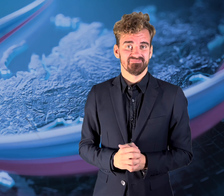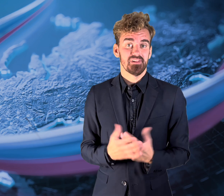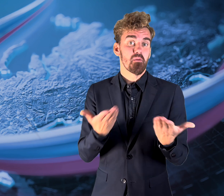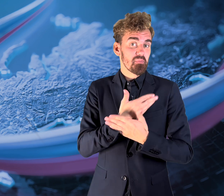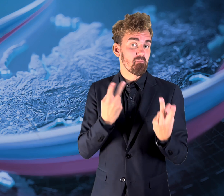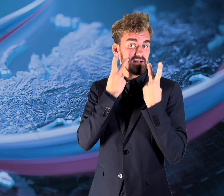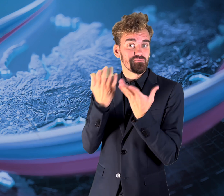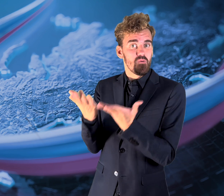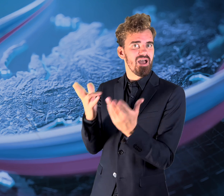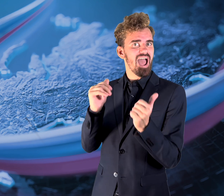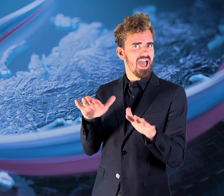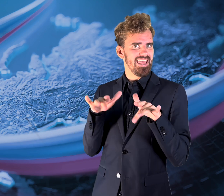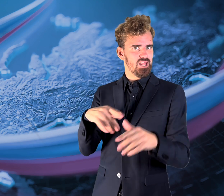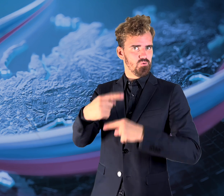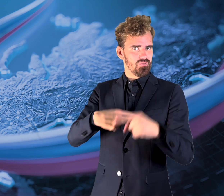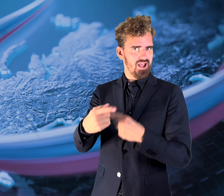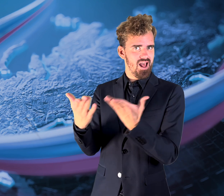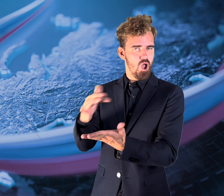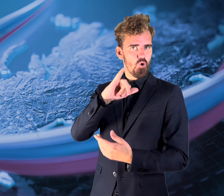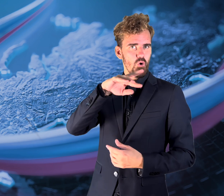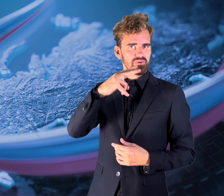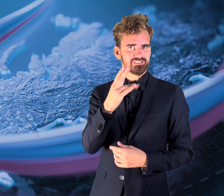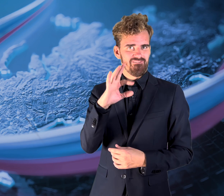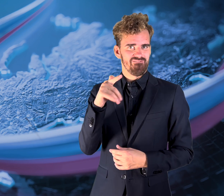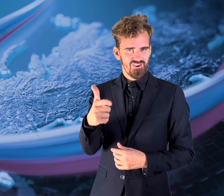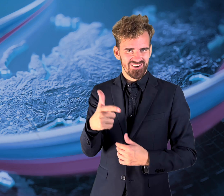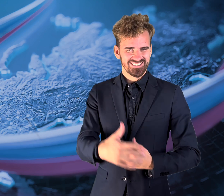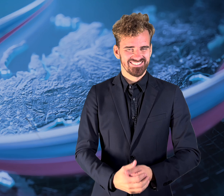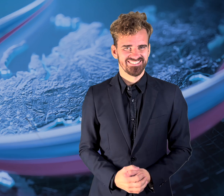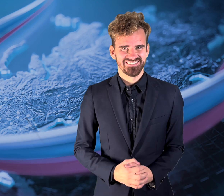Мы посмотрим, как идут дела.